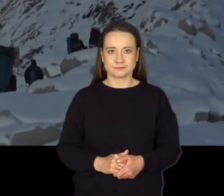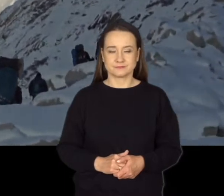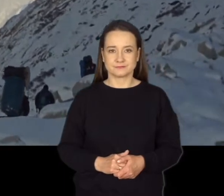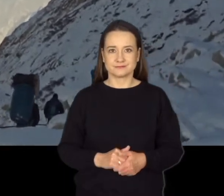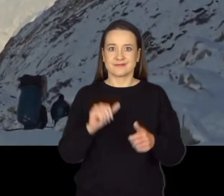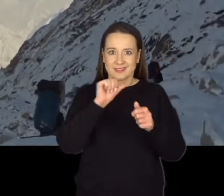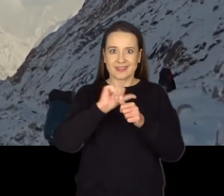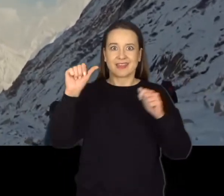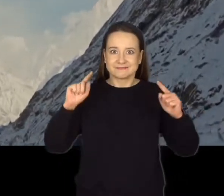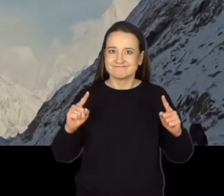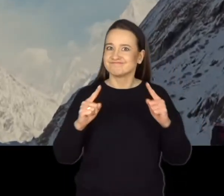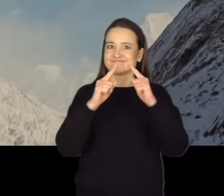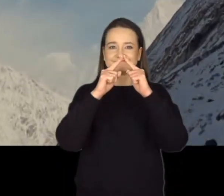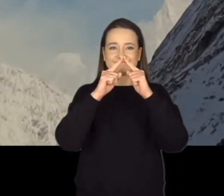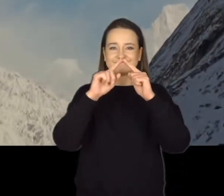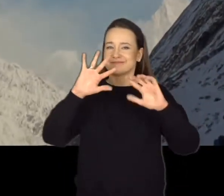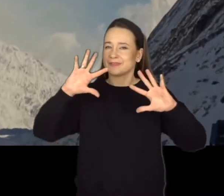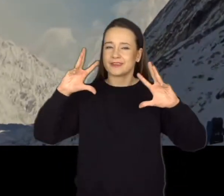Jest i on. Przepięknie.